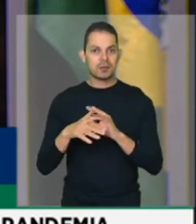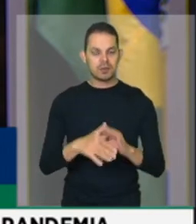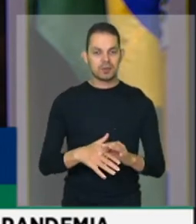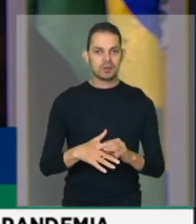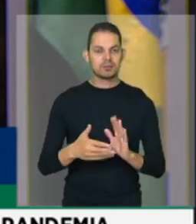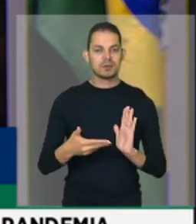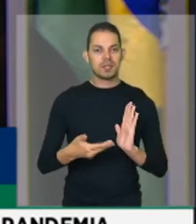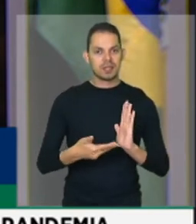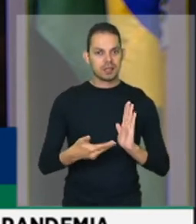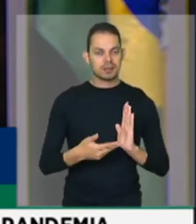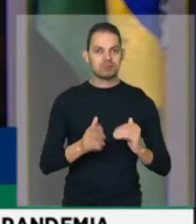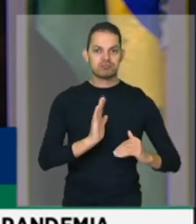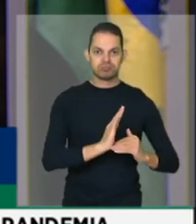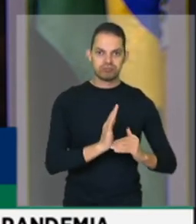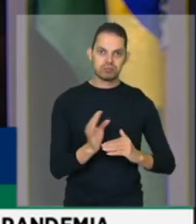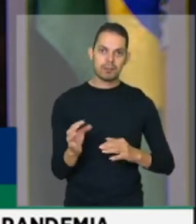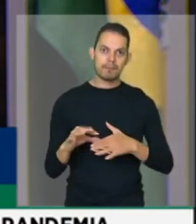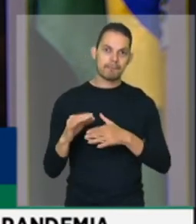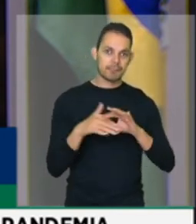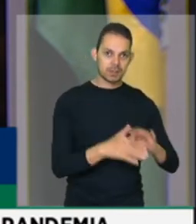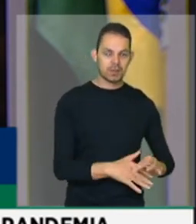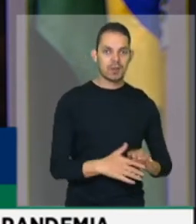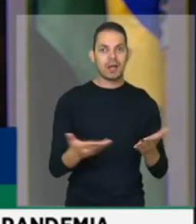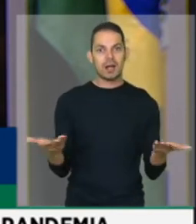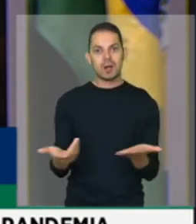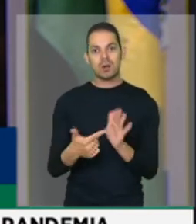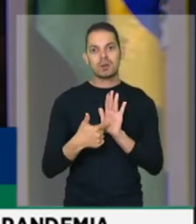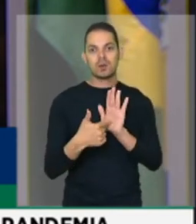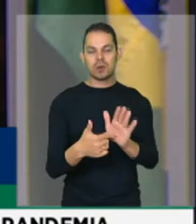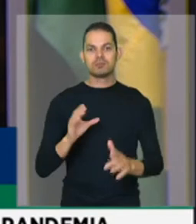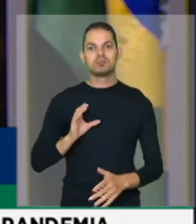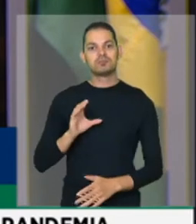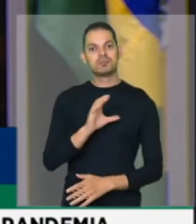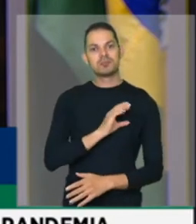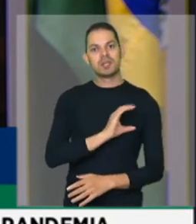AQUELA CASA... ESTAMOS APRESENTANDO PELA COMISSÃO DE CONSTITUIÇÃO, JUSTIÇA E CIDADANIA UMA EMENDA DE